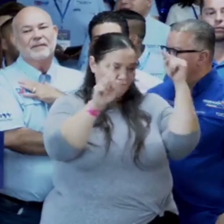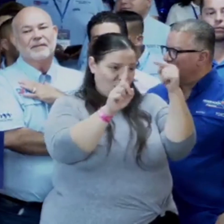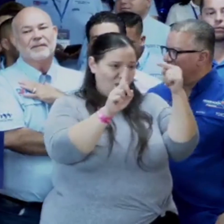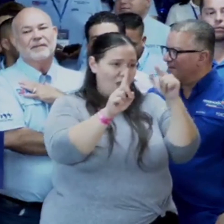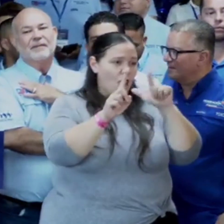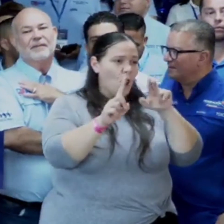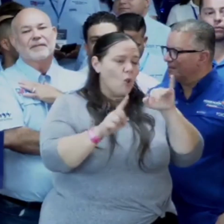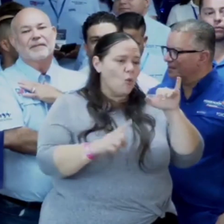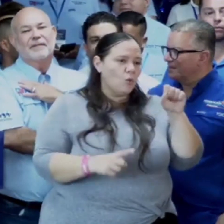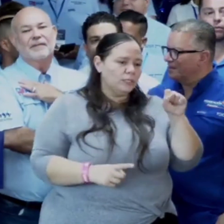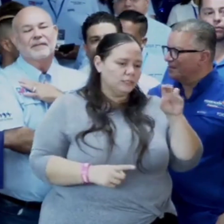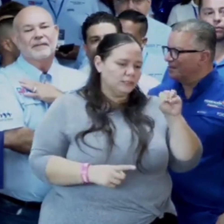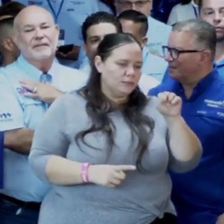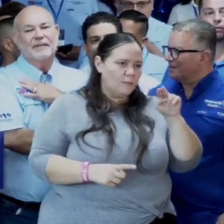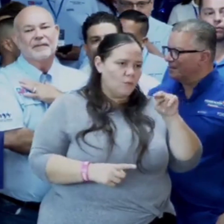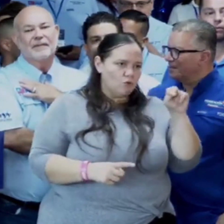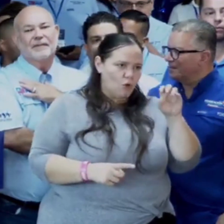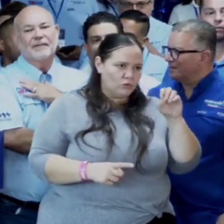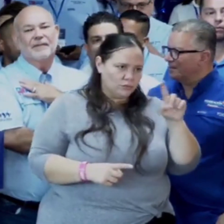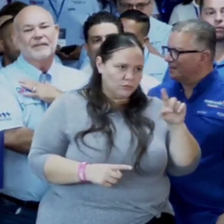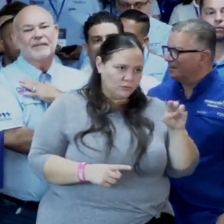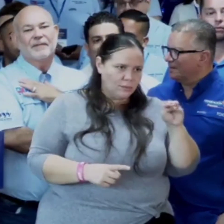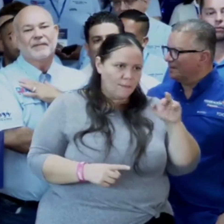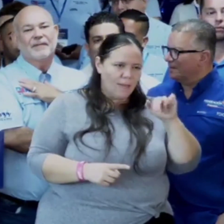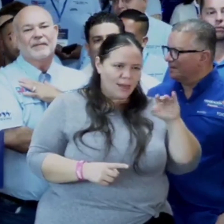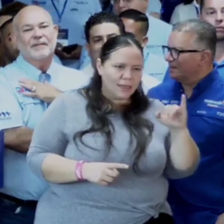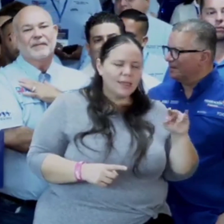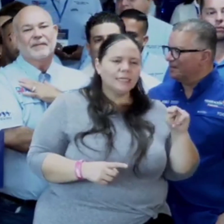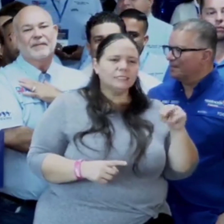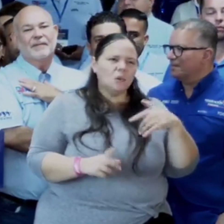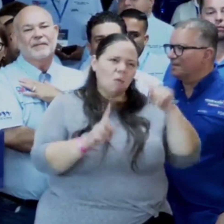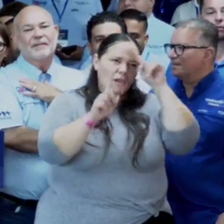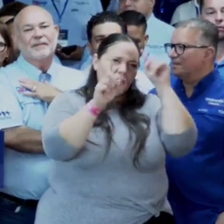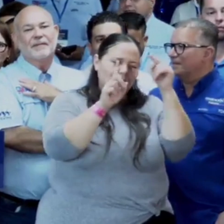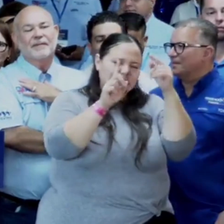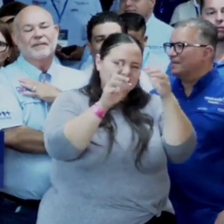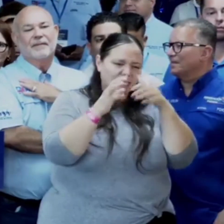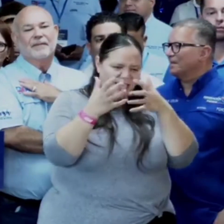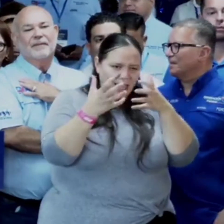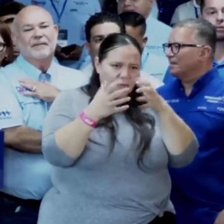Muñoz hablaba de nuestra relación con los Estados Unidos y el nuevo liderato del partido popular se